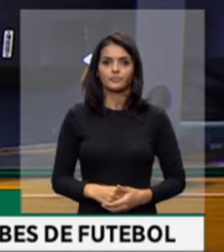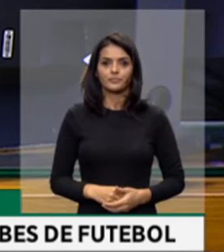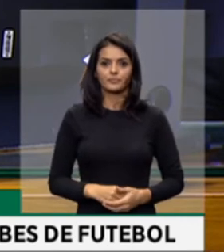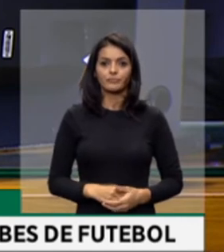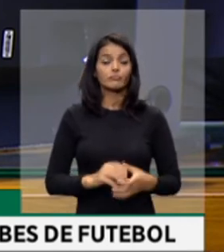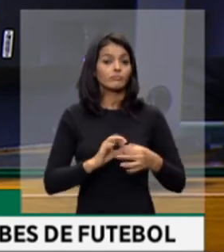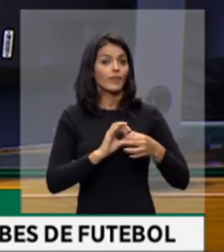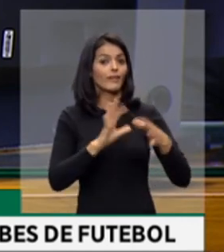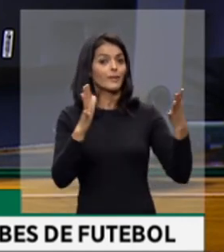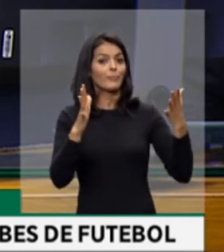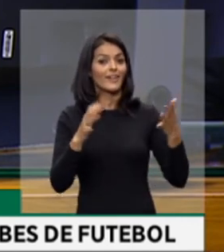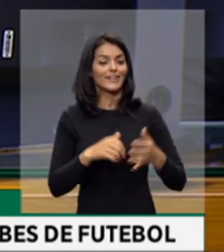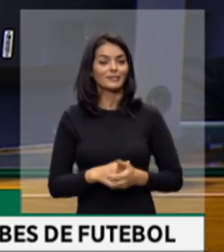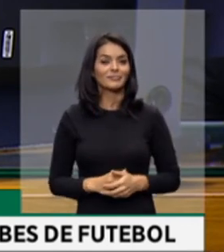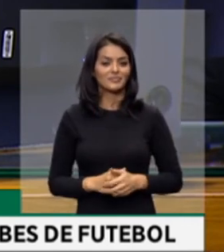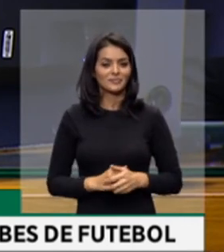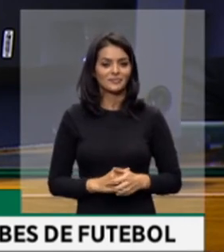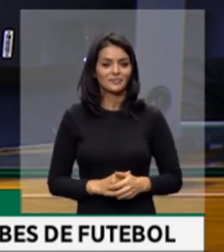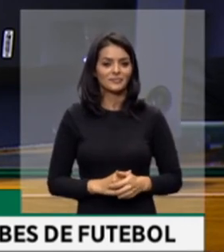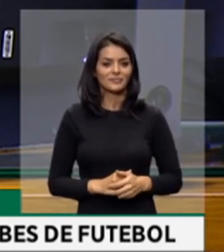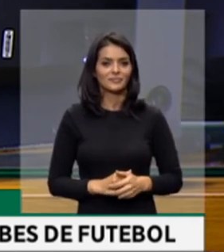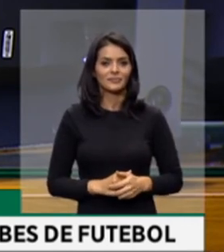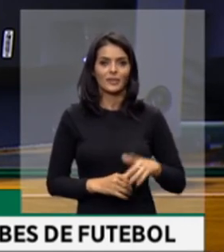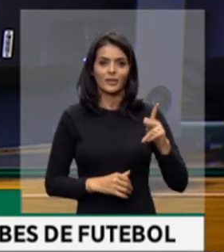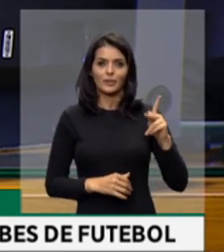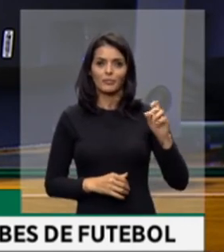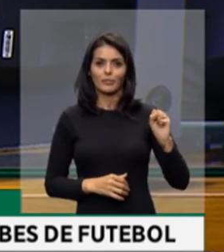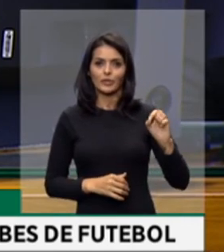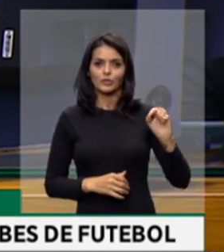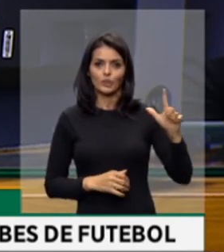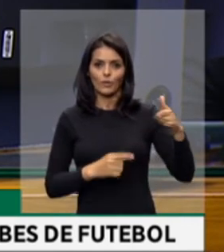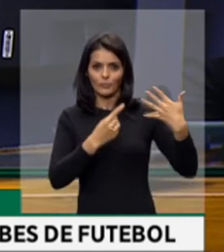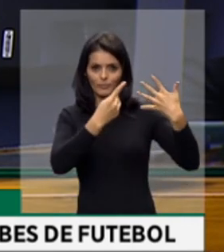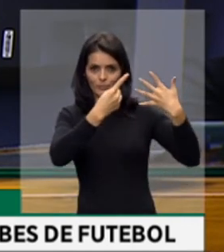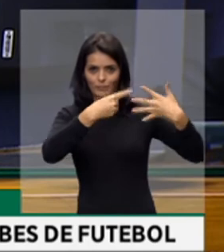COMO VOTA.... -- [DEPUTADO]: VOTA PELO TEXTO, NÃO É EMENDA, SENHOR PRESIDENTE. [PRESIDENTE]: COMO